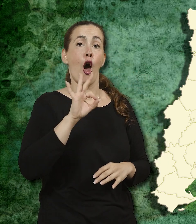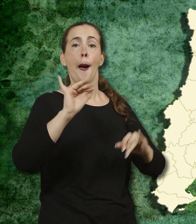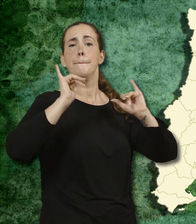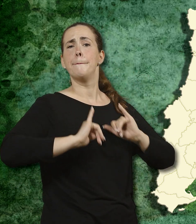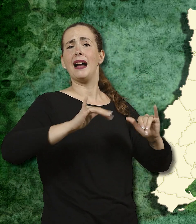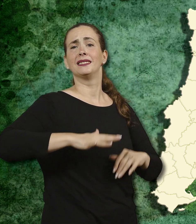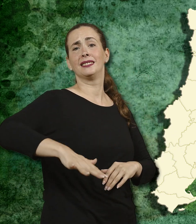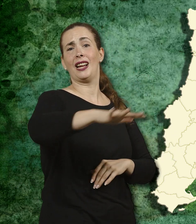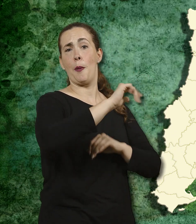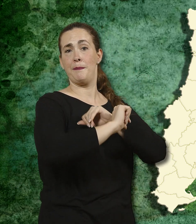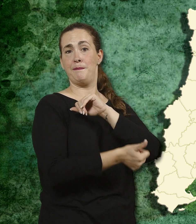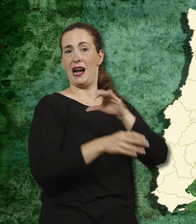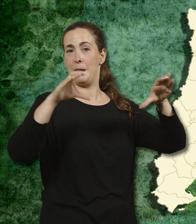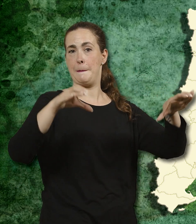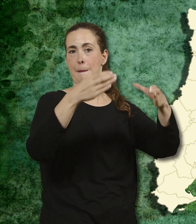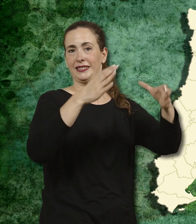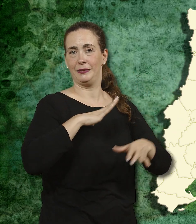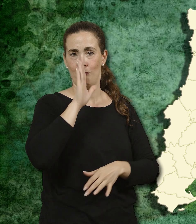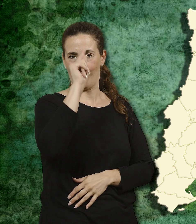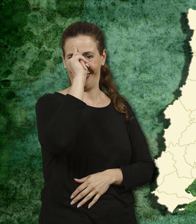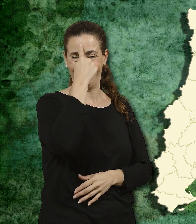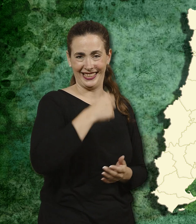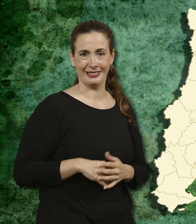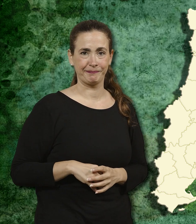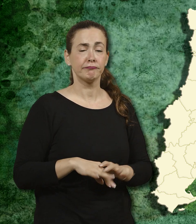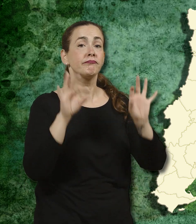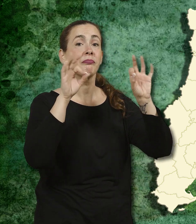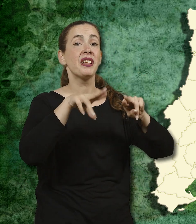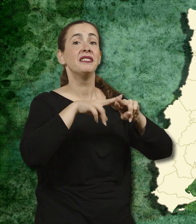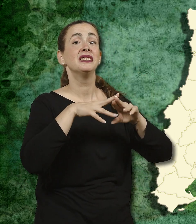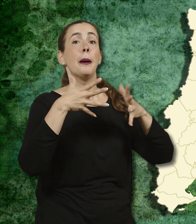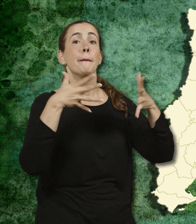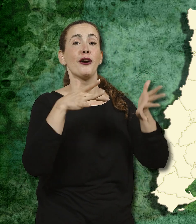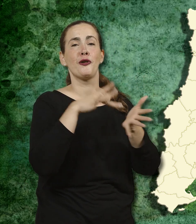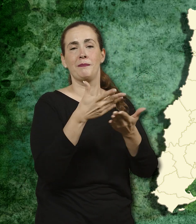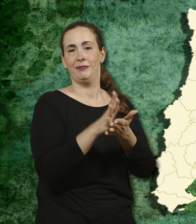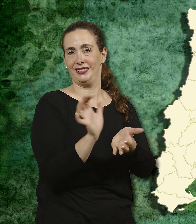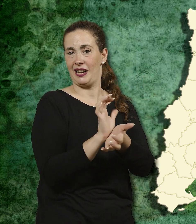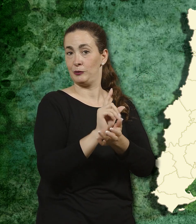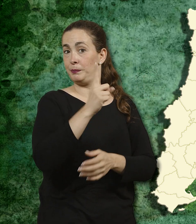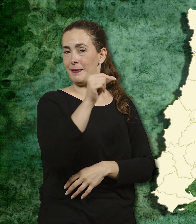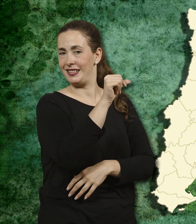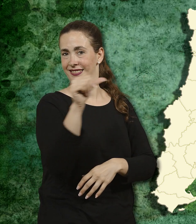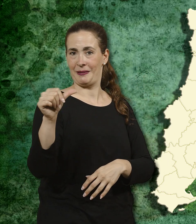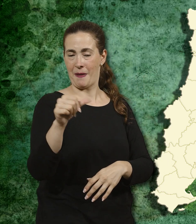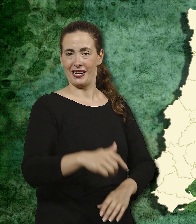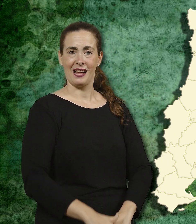Fer una passejada pel Parc Natural del Massís del Montseny. Festa Major: primera setmana d'agost.